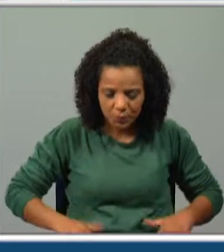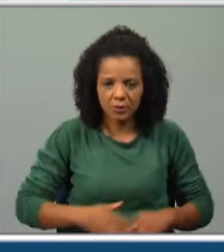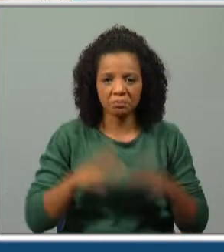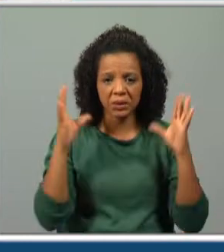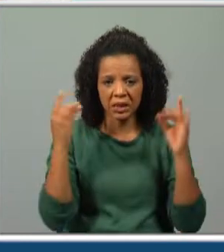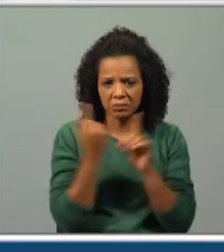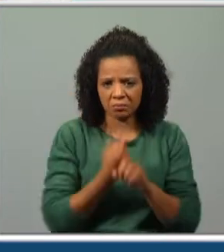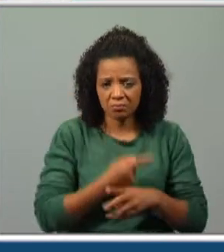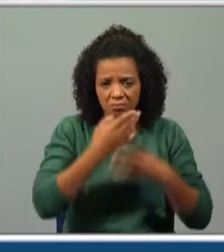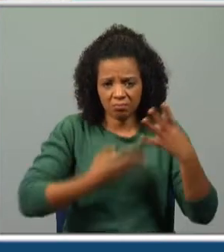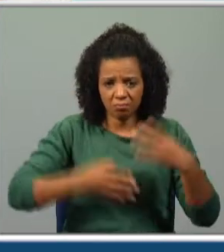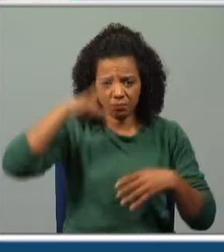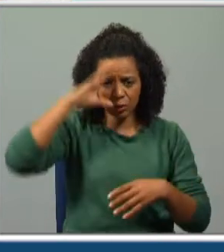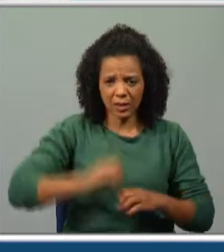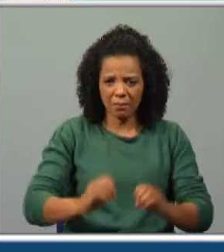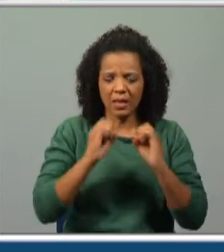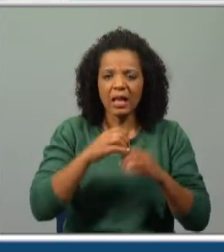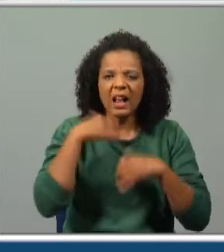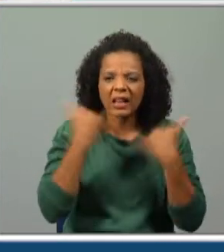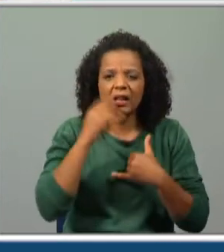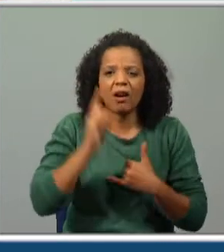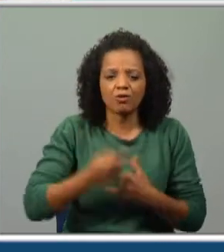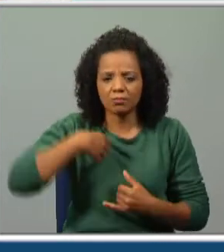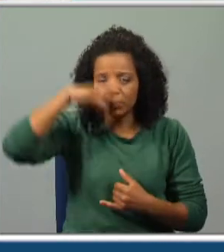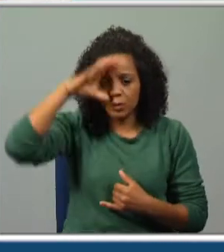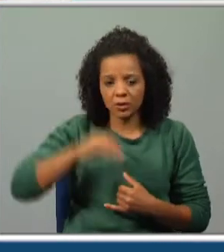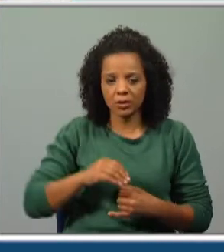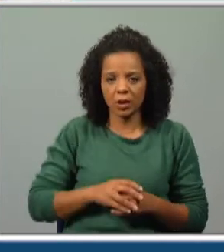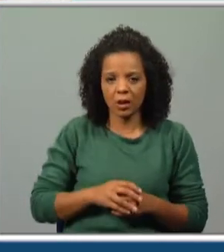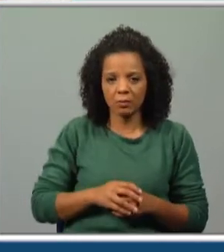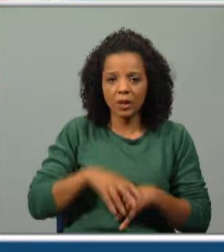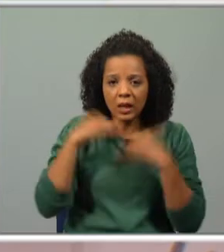portanto ela não sabe nada de alegria ela não tem experiência de alegria aqui 所以她對快樂一無所知她在這裡沒有快樂的經歷